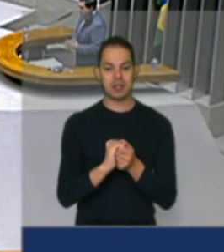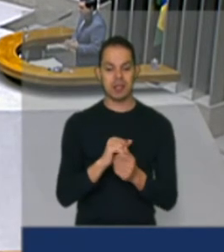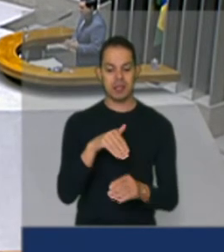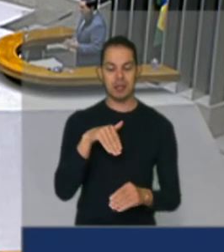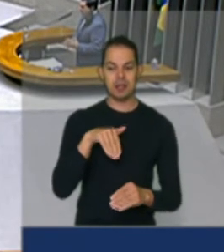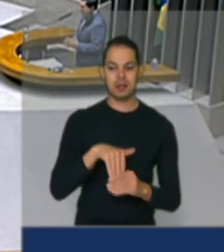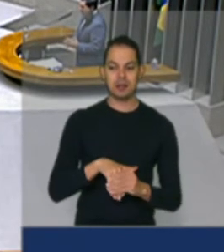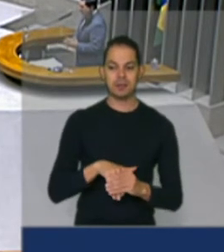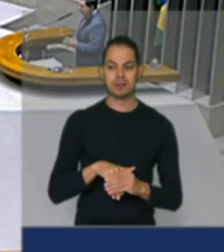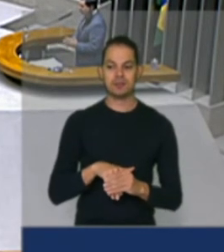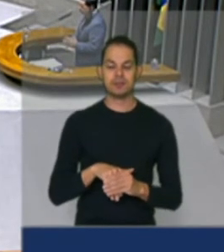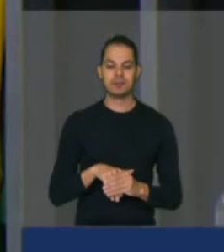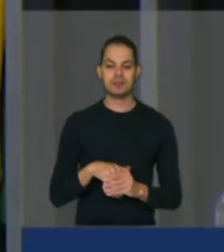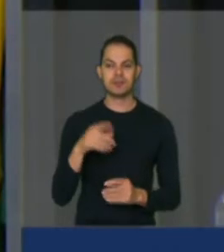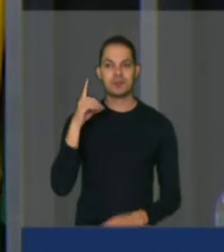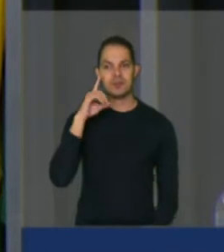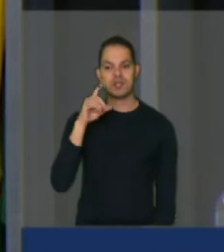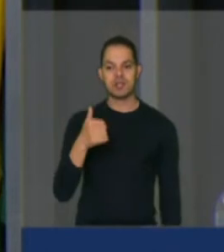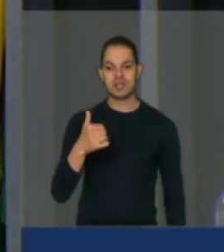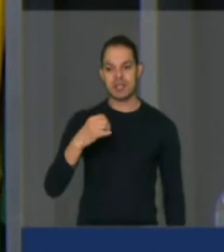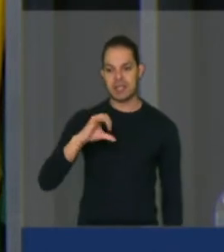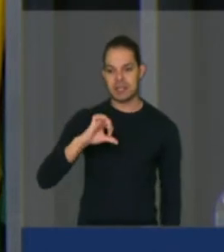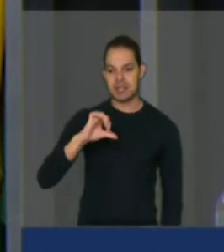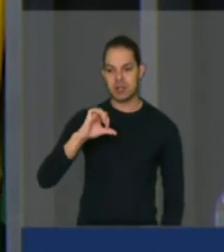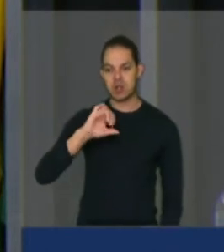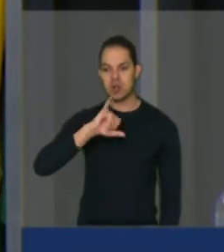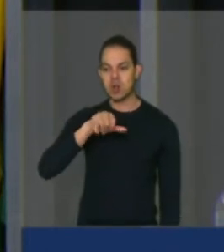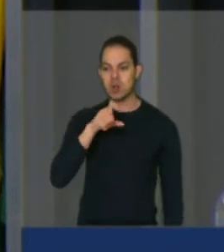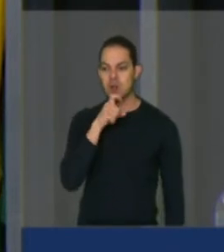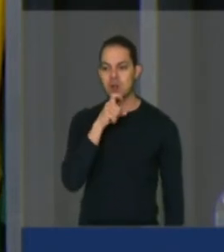SAUDAR A ELEIÇÃO , EM 19 DE JULHO, DE JOSÉANTÔNIO NASCIMENTO BRITO PARA A ASSOCIAÇÃO COMERCIAL DO RIO